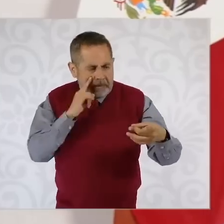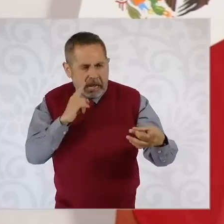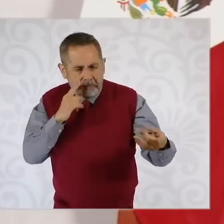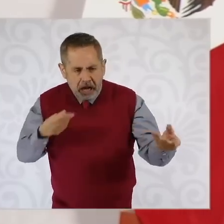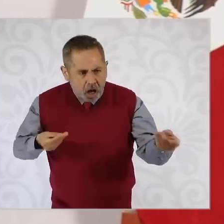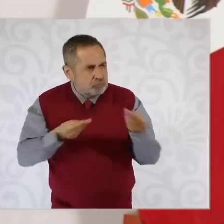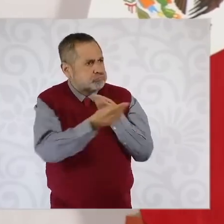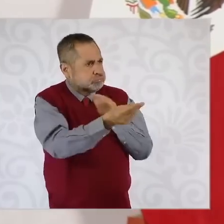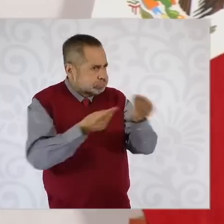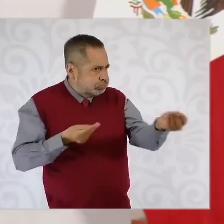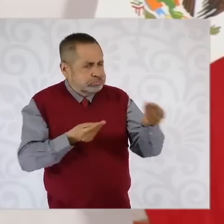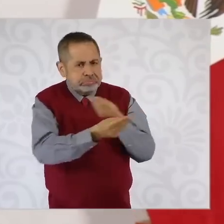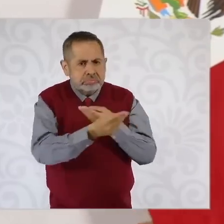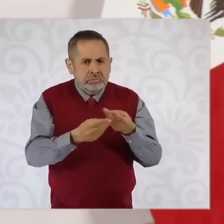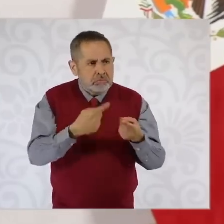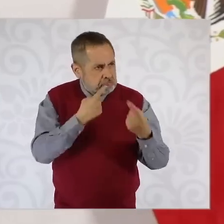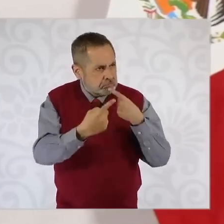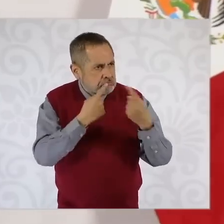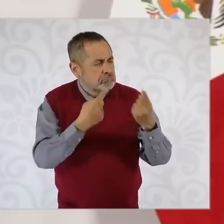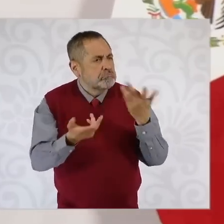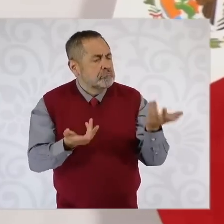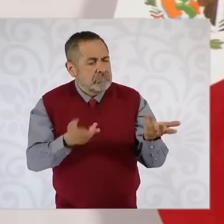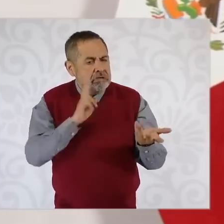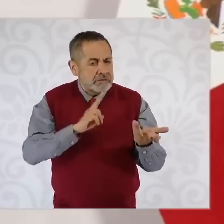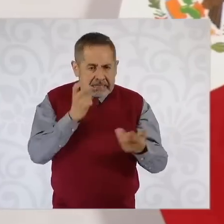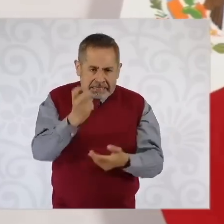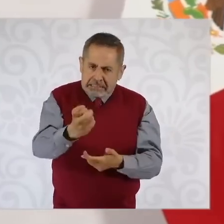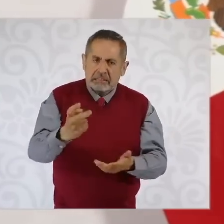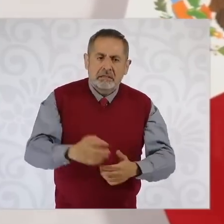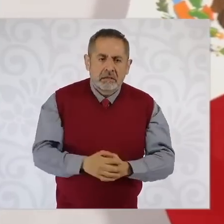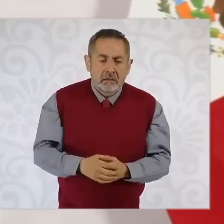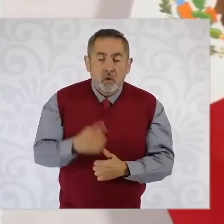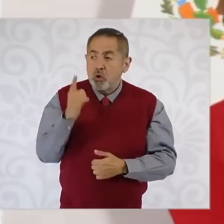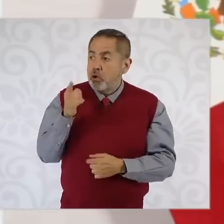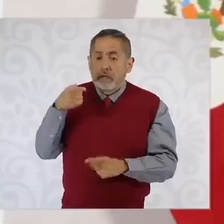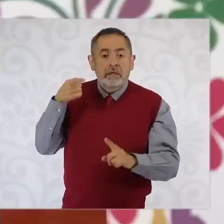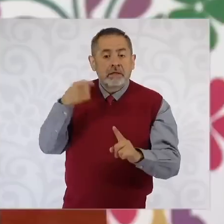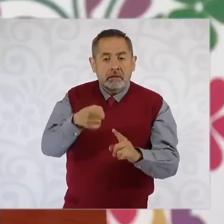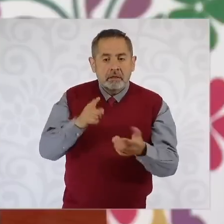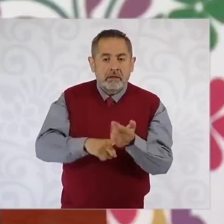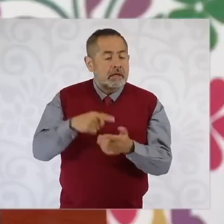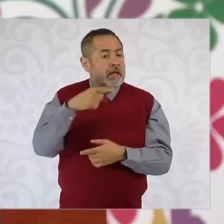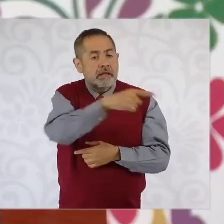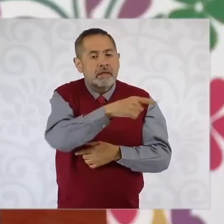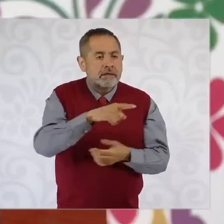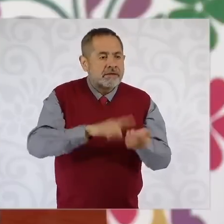temas lo relevante aquí es lo que determinó el departamento de justicia de Estados Unidos si